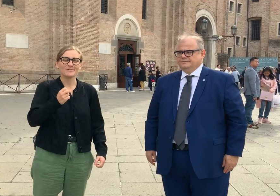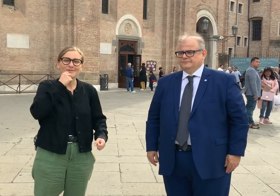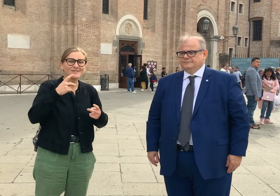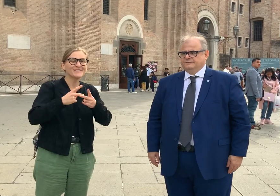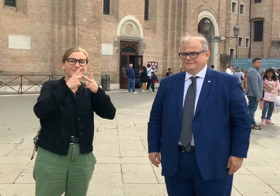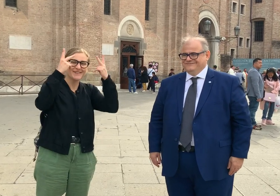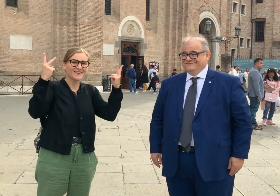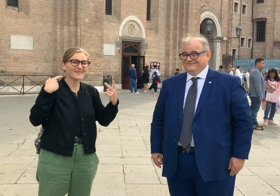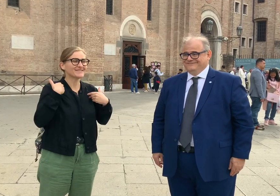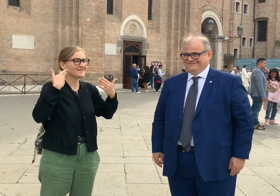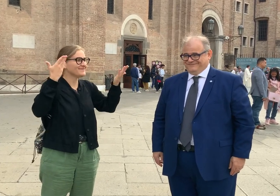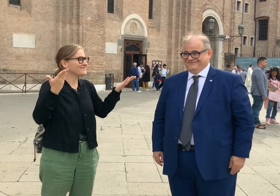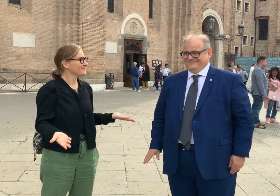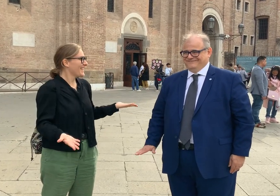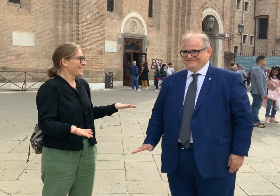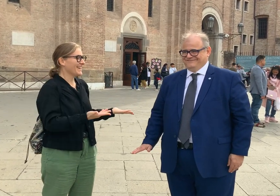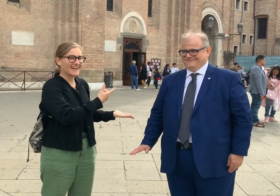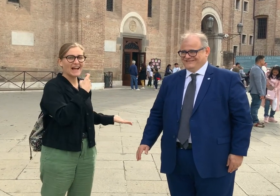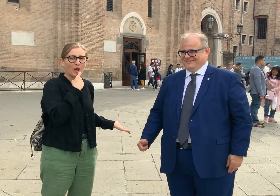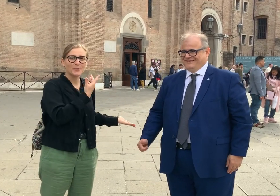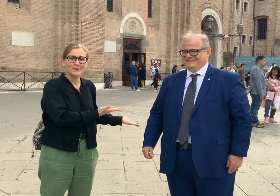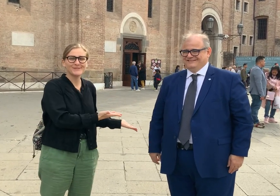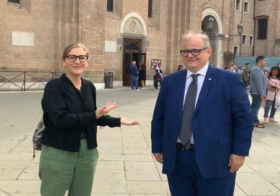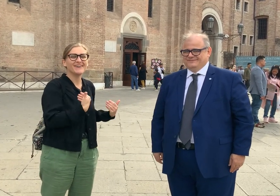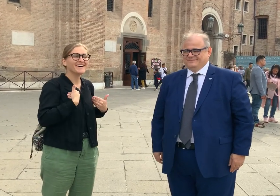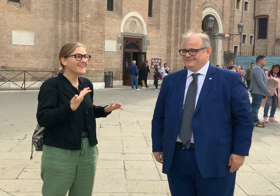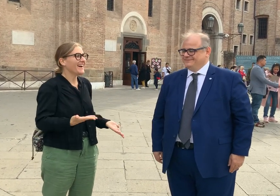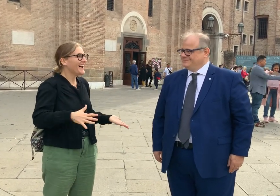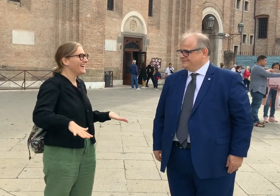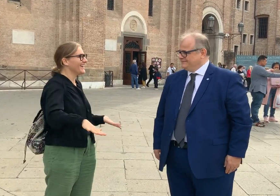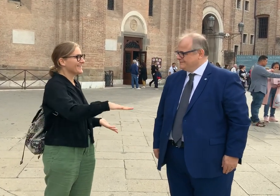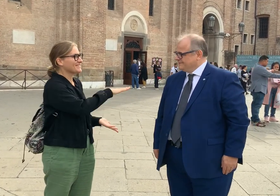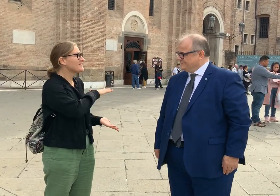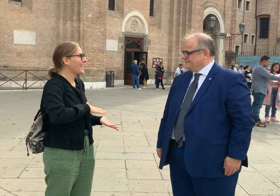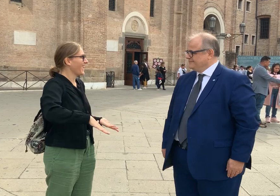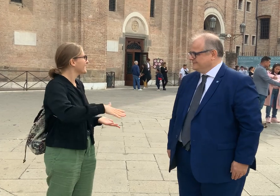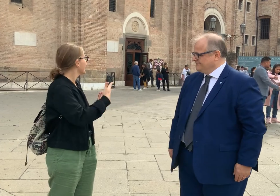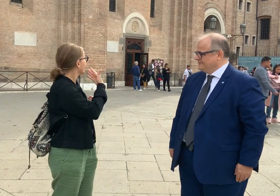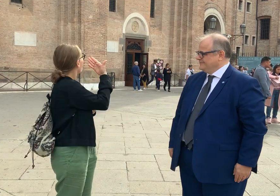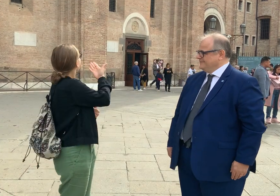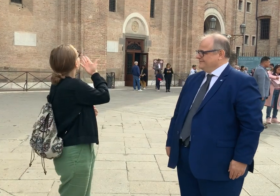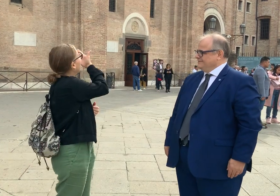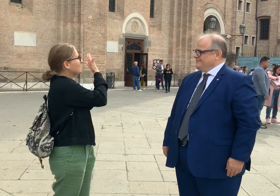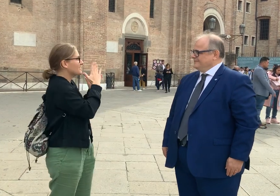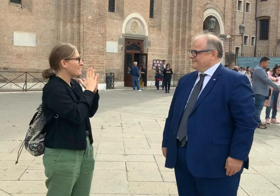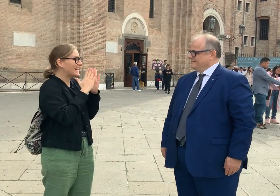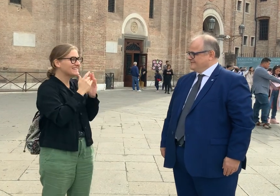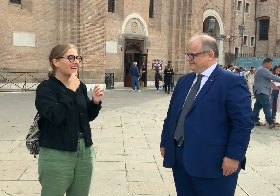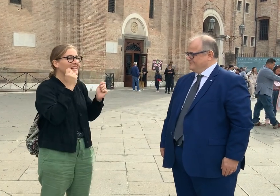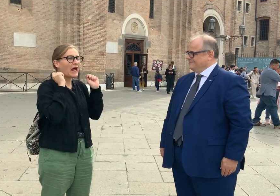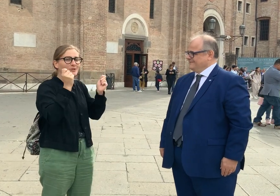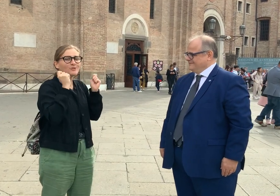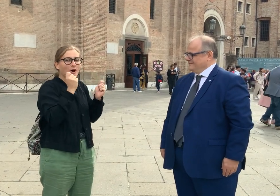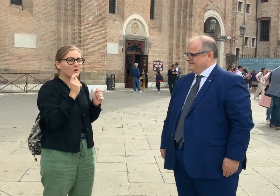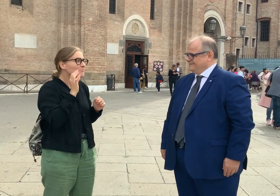Buongiorno! Eccoci qua con il Consigliere Galluccio nella piazza davanti alla Basilica di Sant'Antonio,